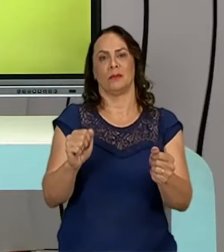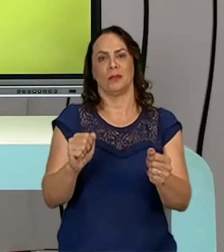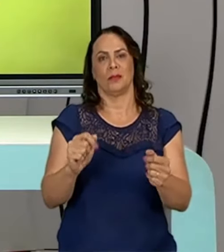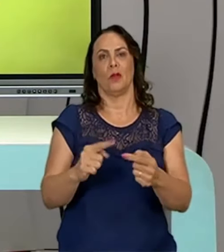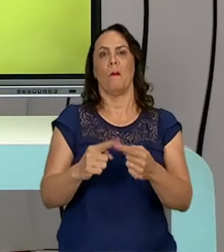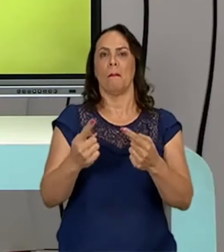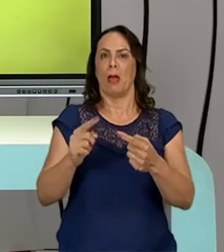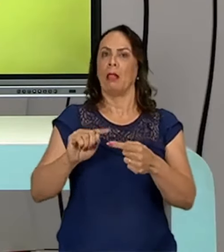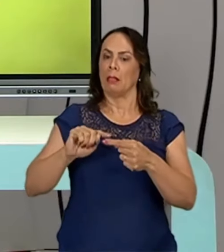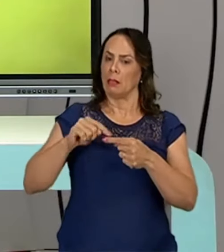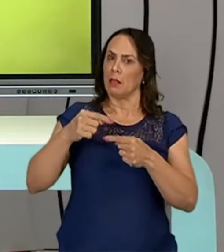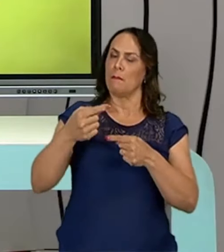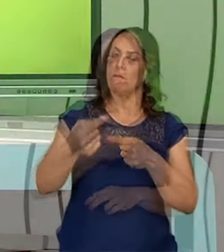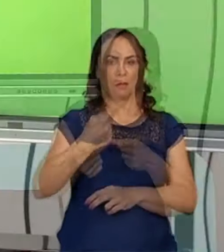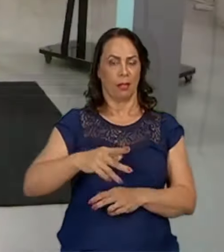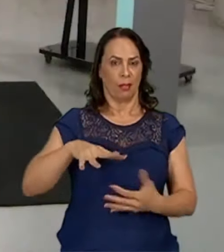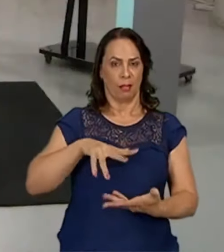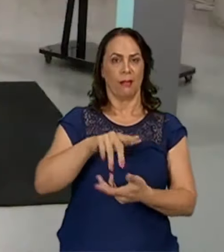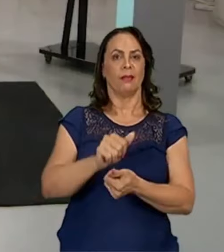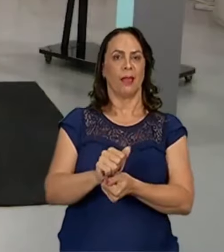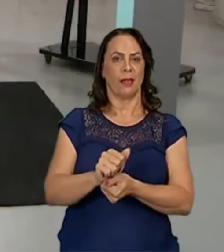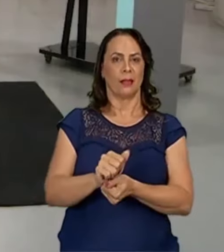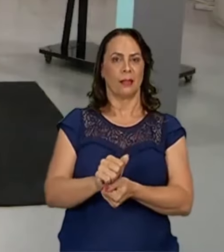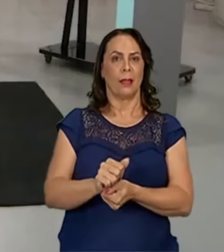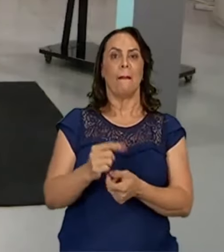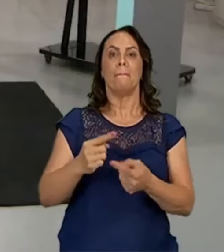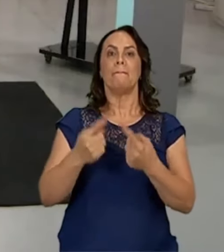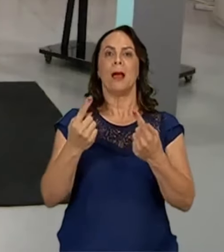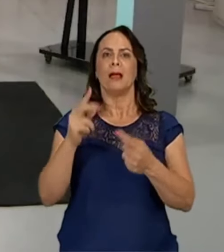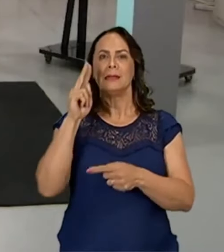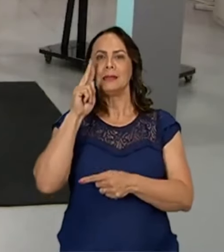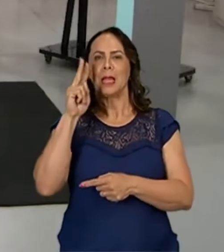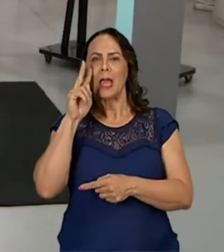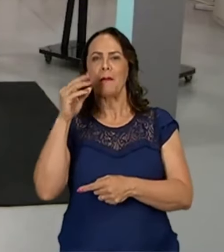a pouco pra contar o resultado. Quando vocês forem observar o